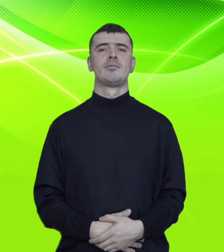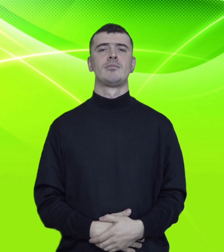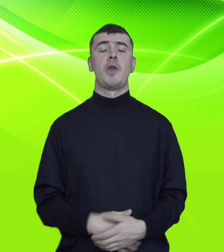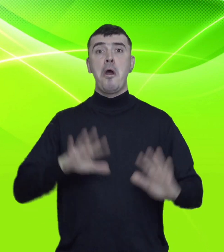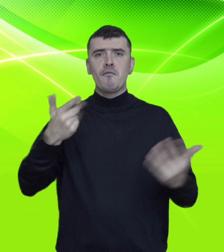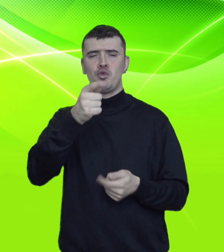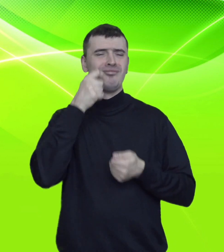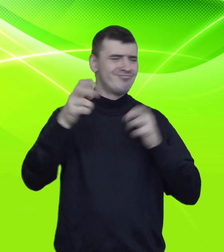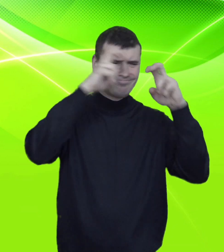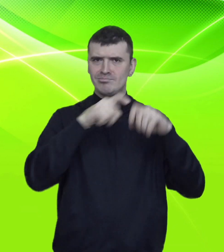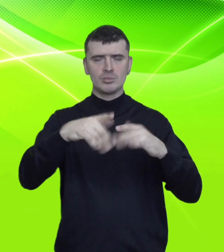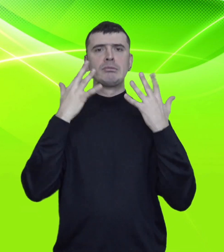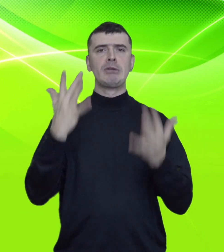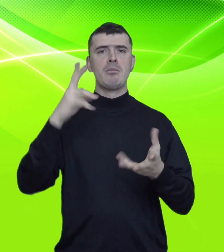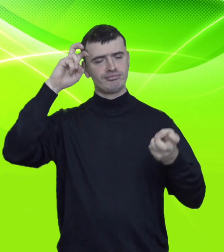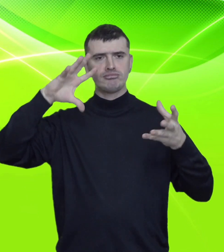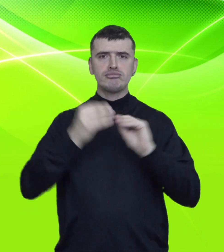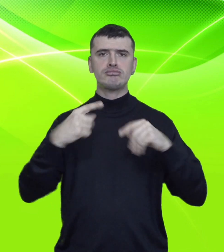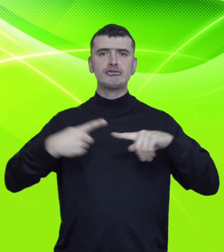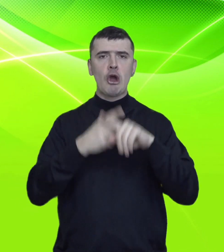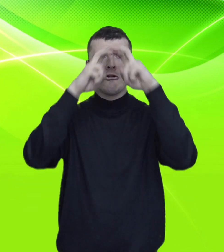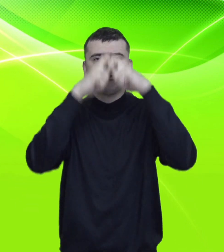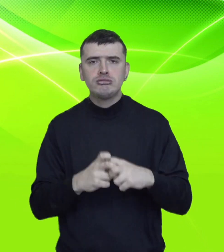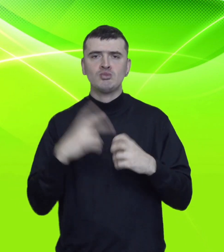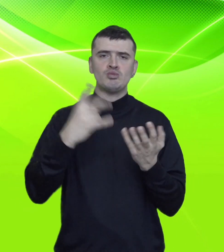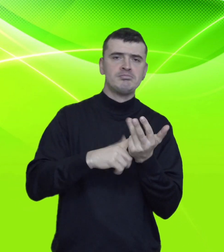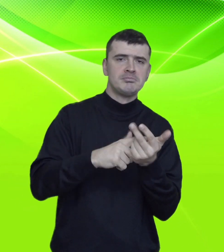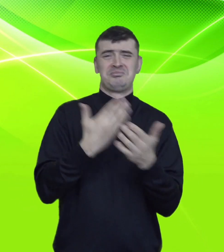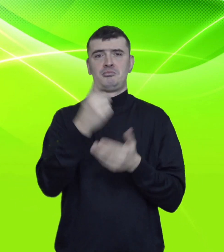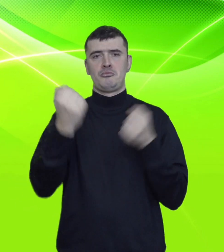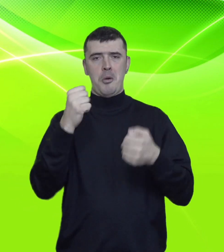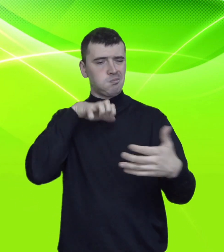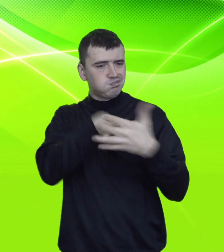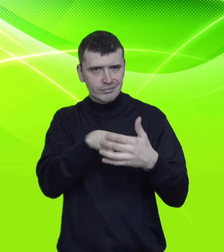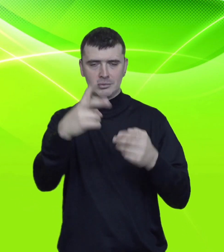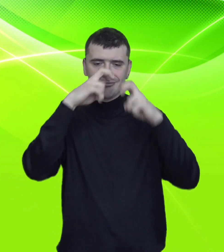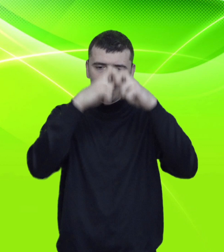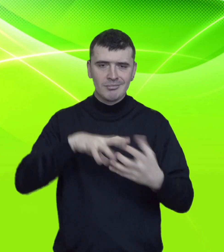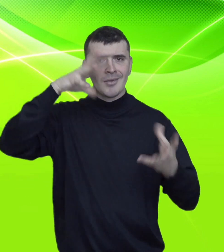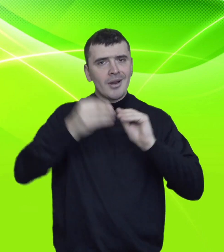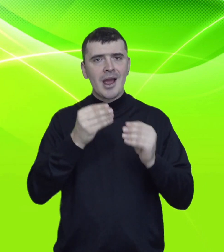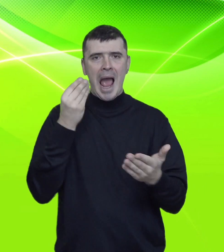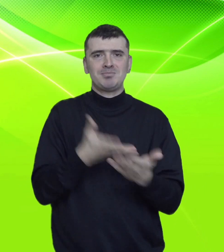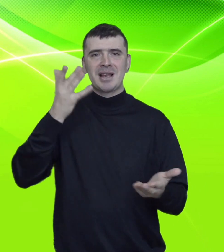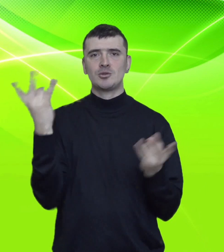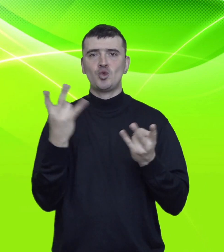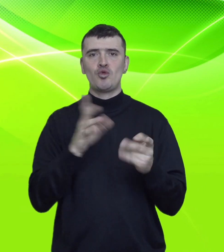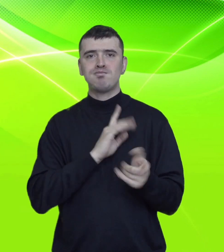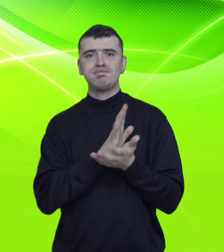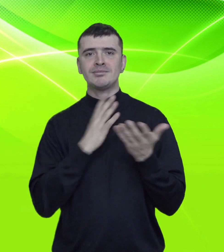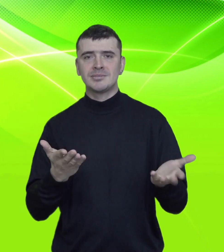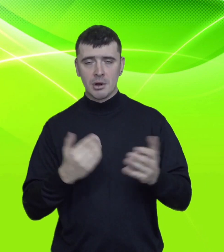Если же требуется техническая экспертиза (например, осмотр автомобиля, поврежденного в ДТП),